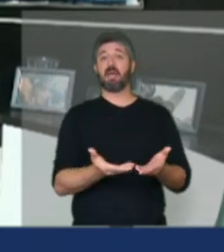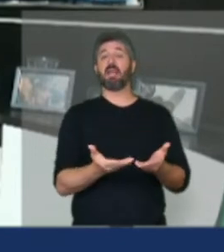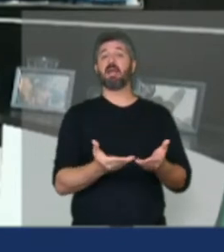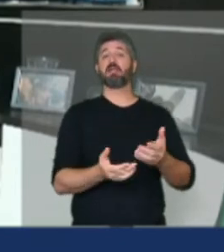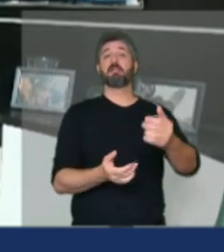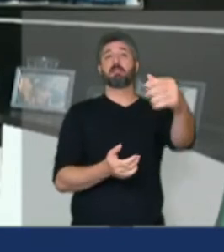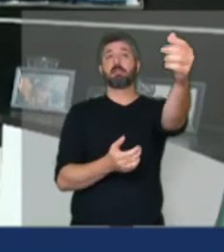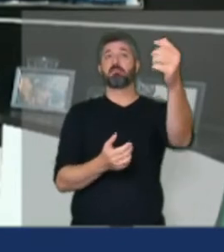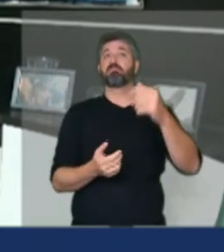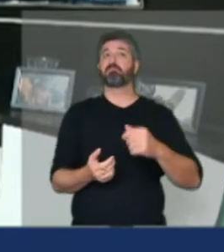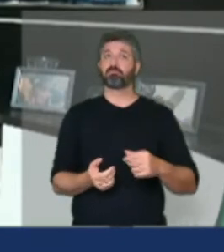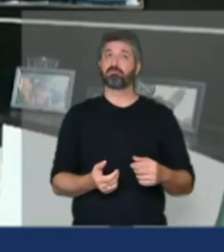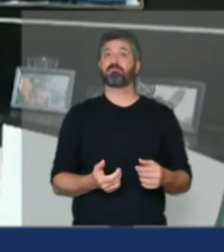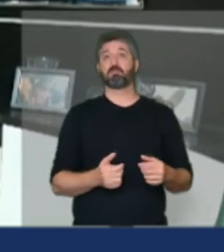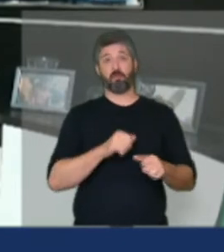MERECE SER PRIVATIZADA, AÍ